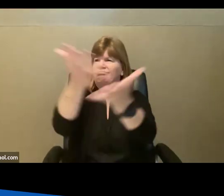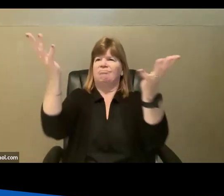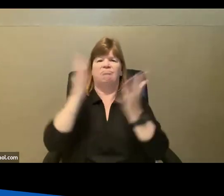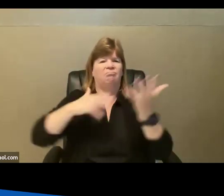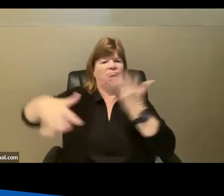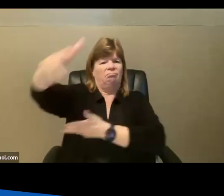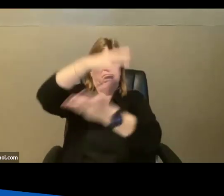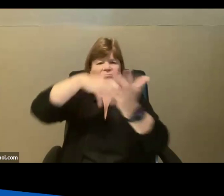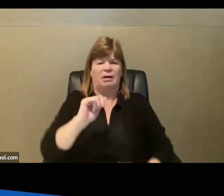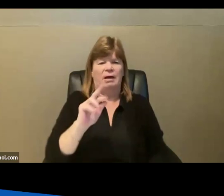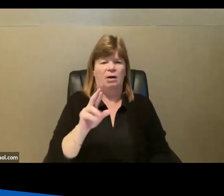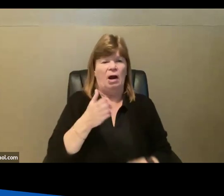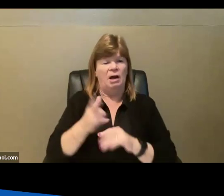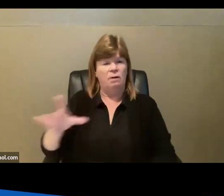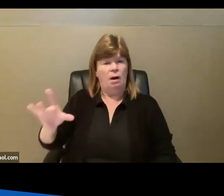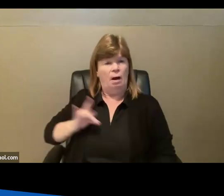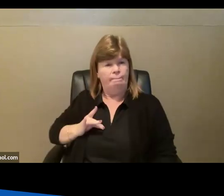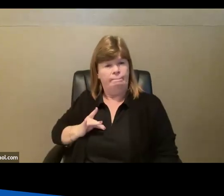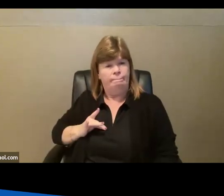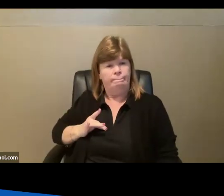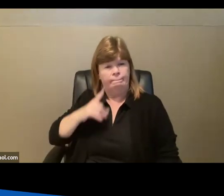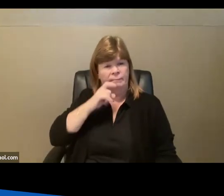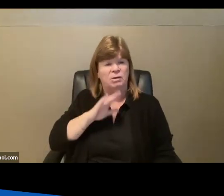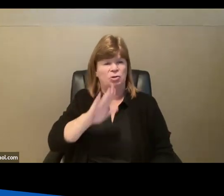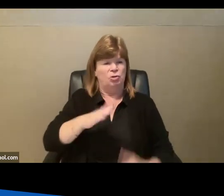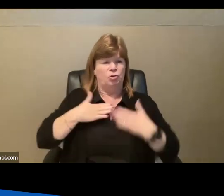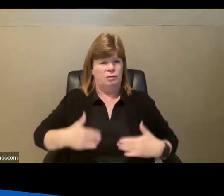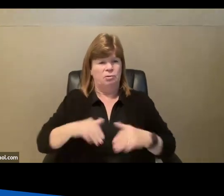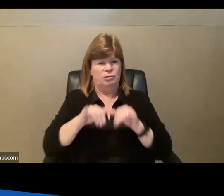Pero una vez que contraes eso, debido a tu sistema nervioso autónomo,